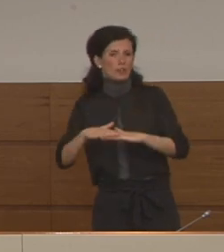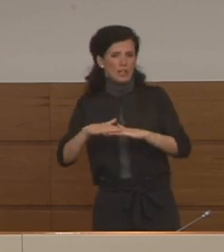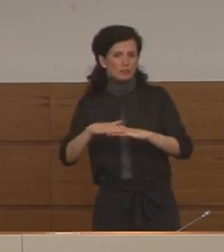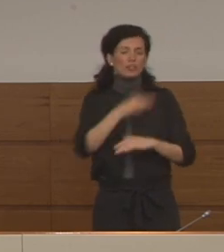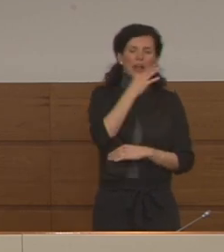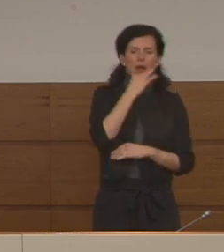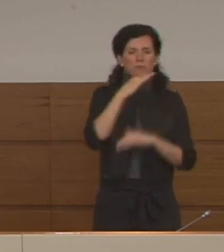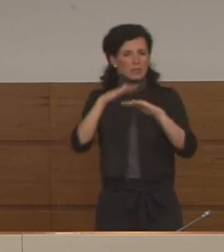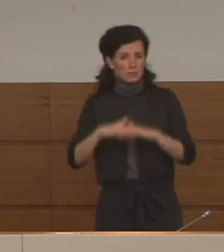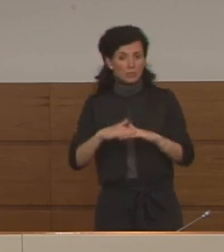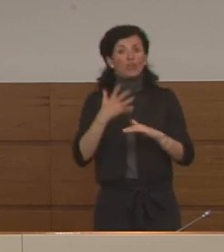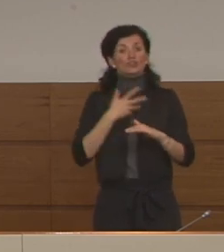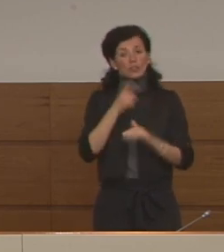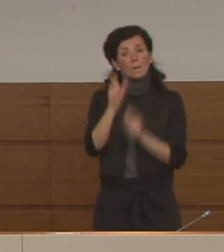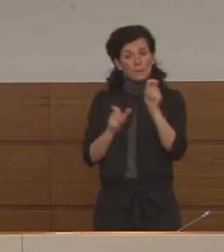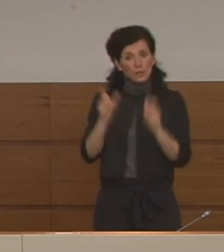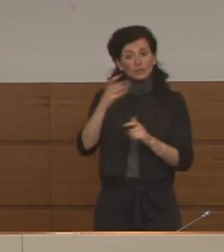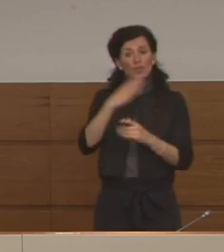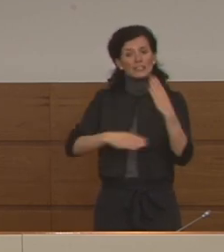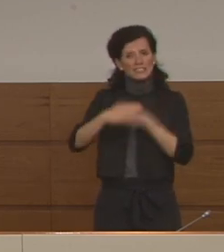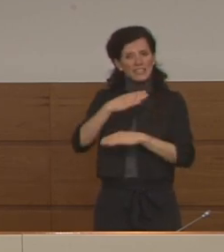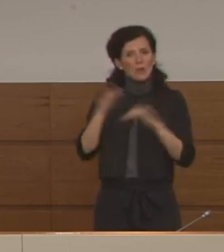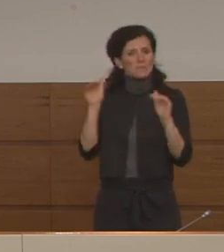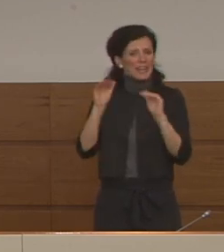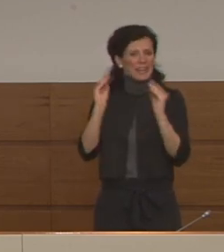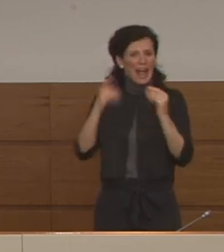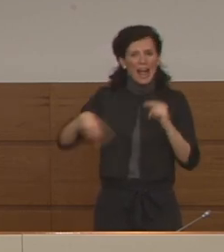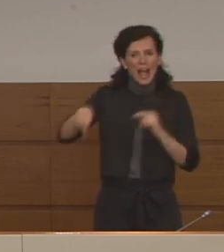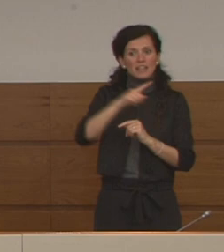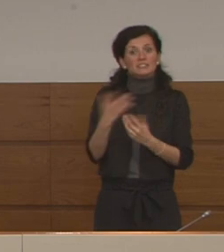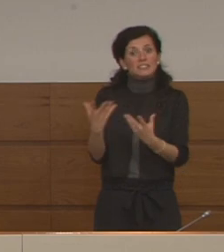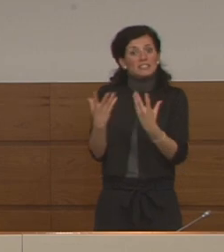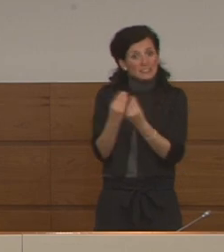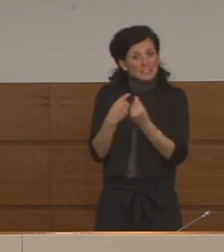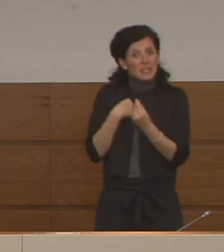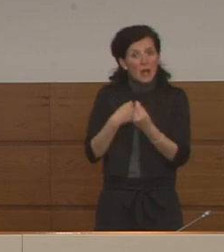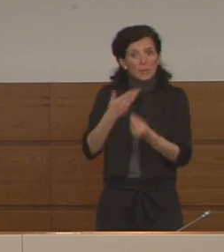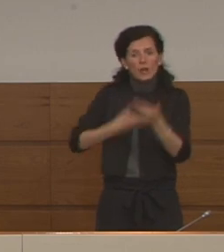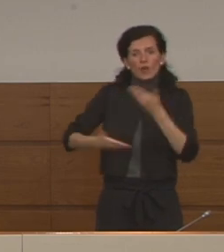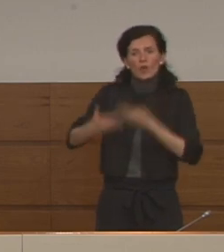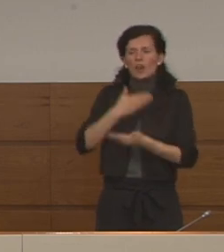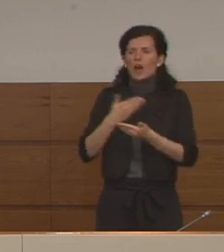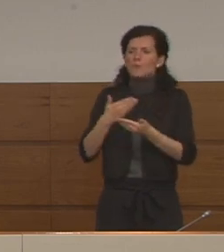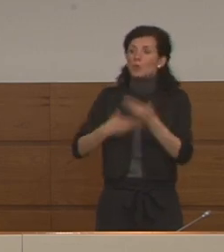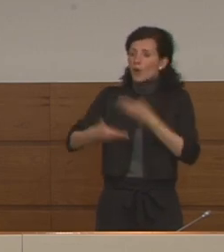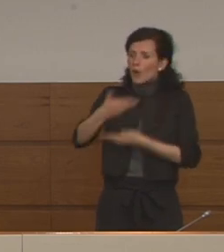che collaboro con noi, che ci hanno permesso di far crescere un percorso